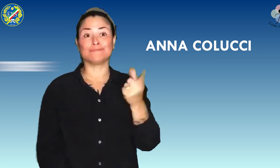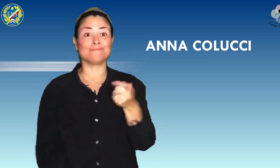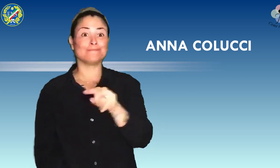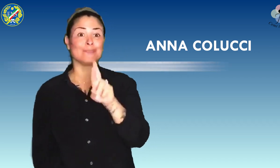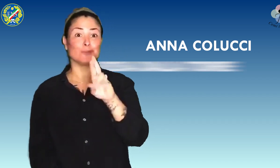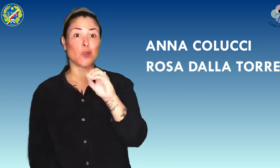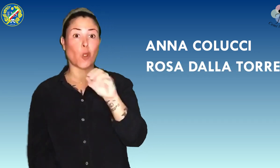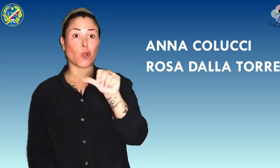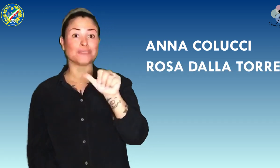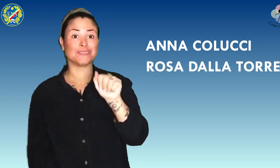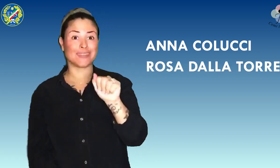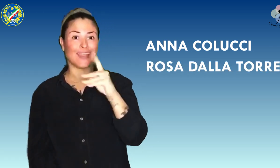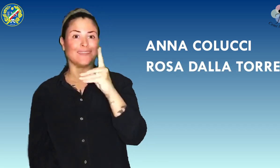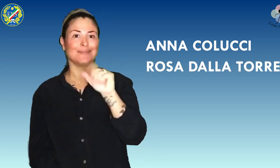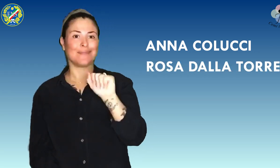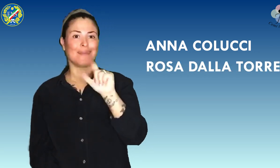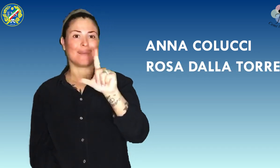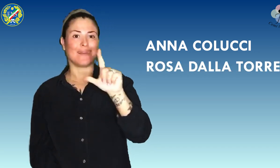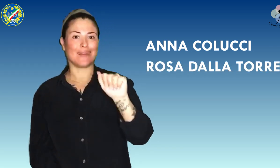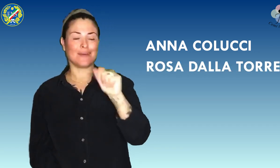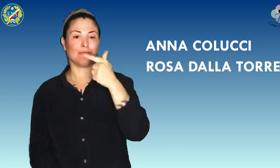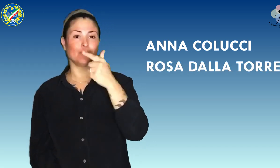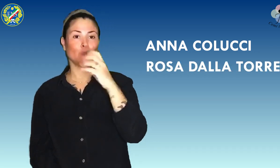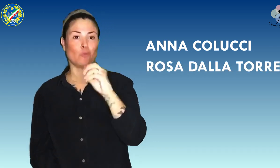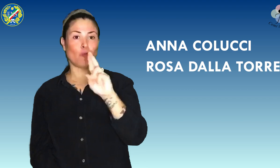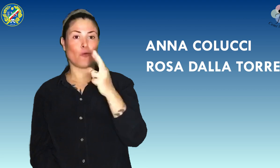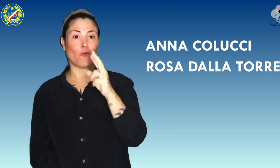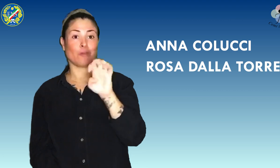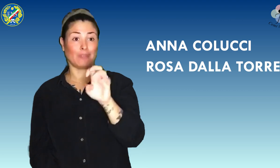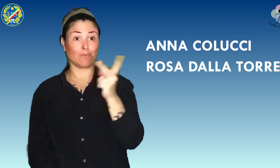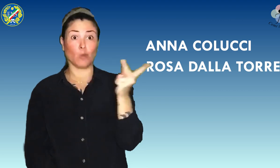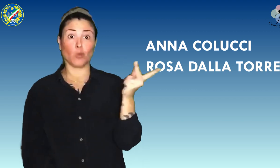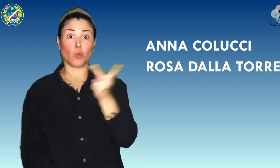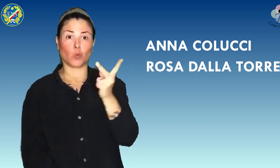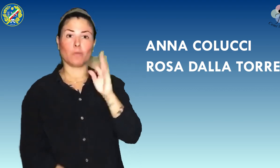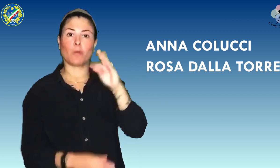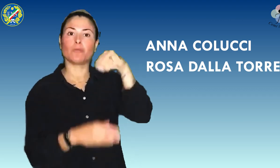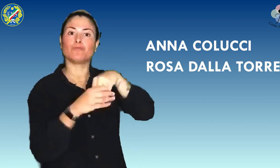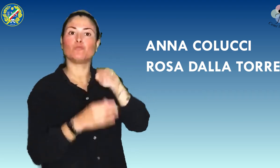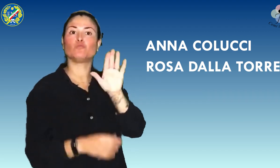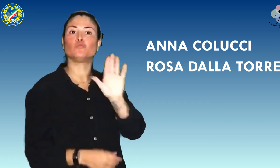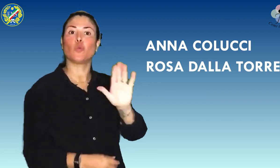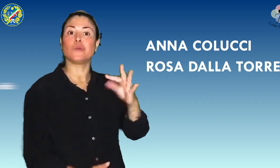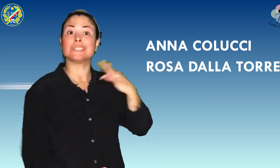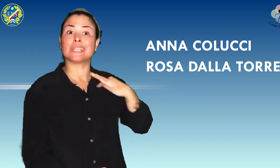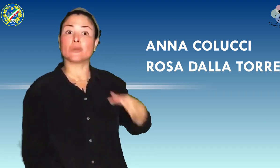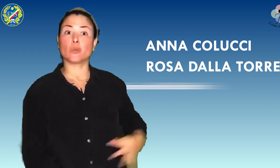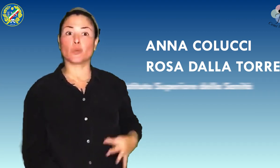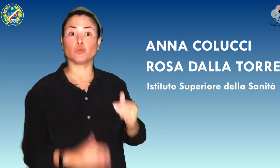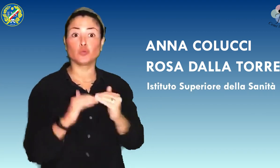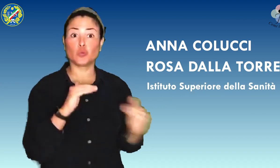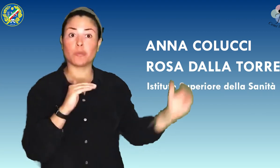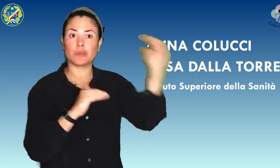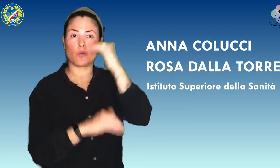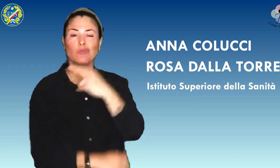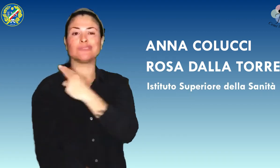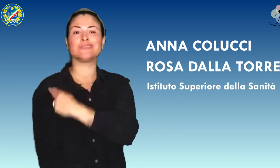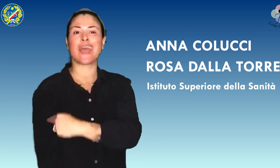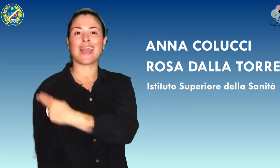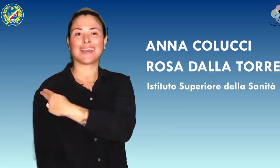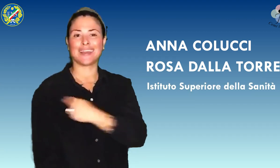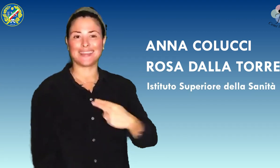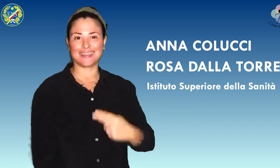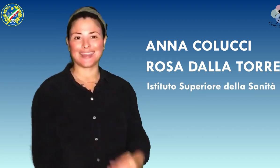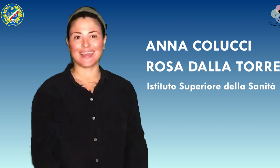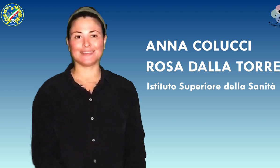e la Dott.ssa Rosa Dalla Torre dell'Istituto Superiore di Sanità.